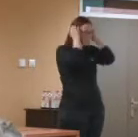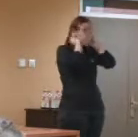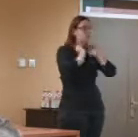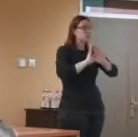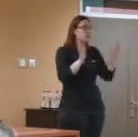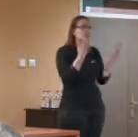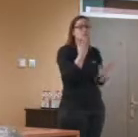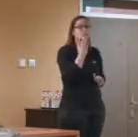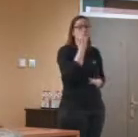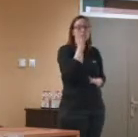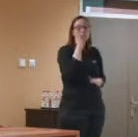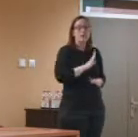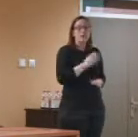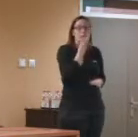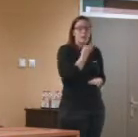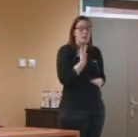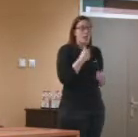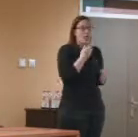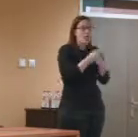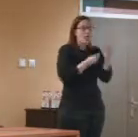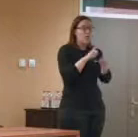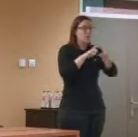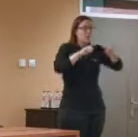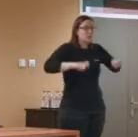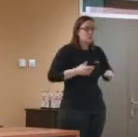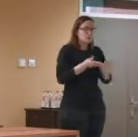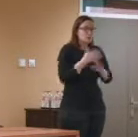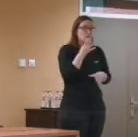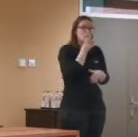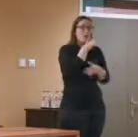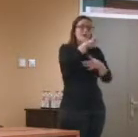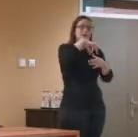a hacer un descanso.